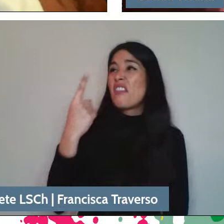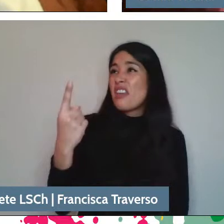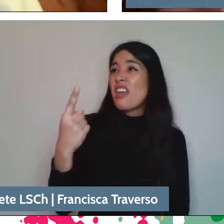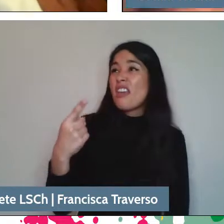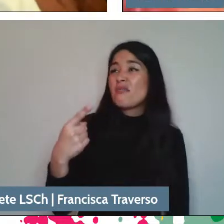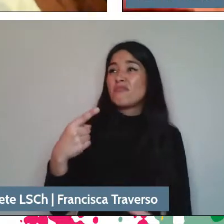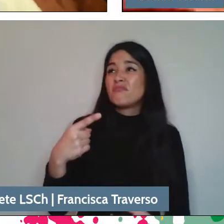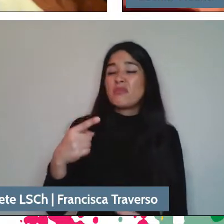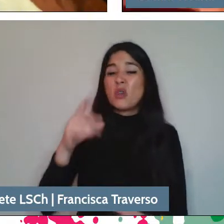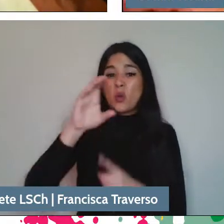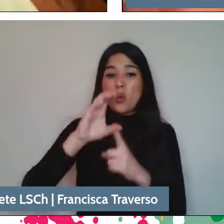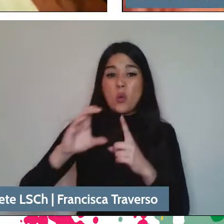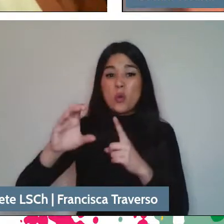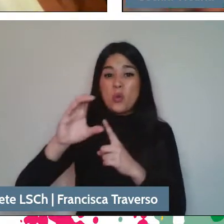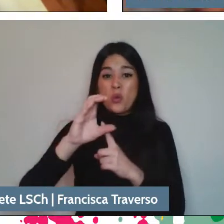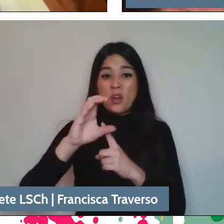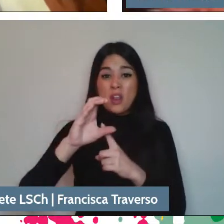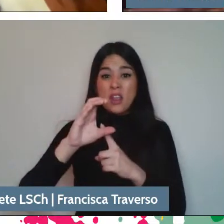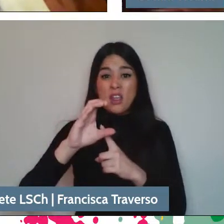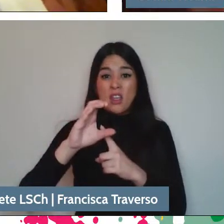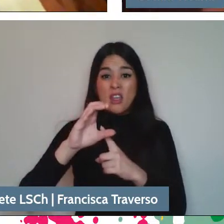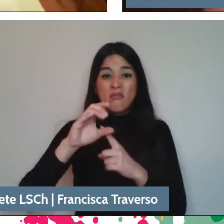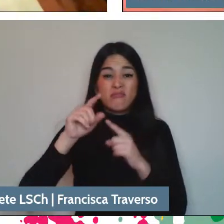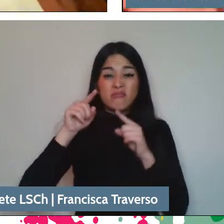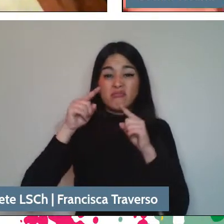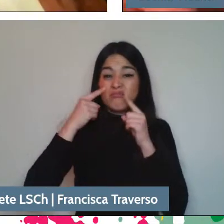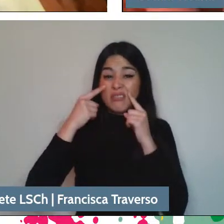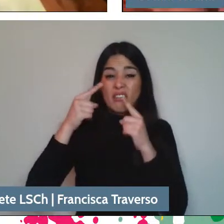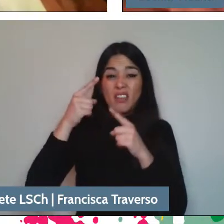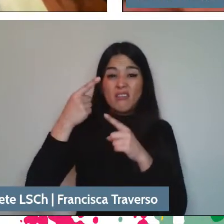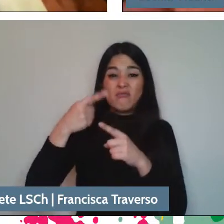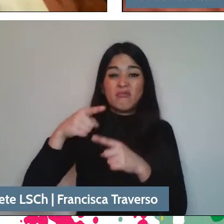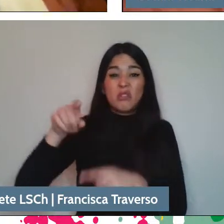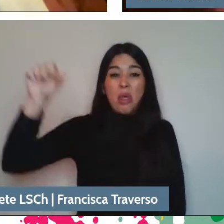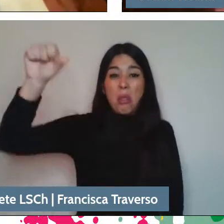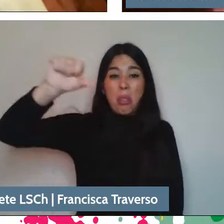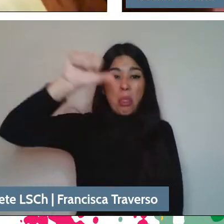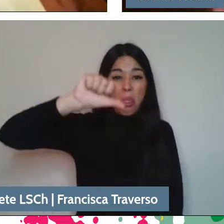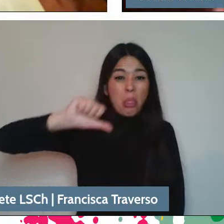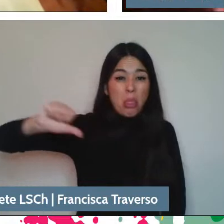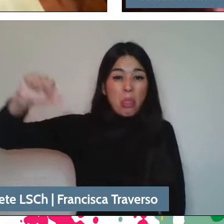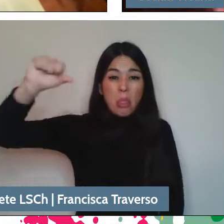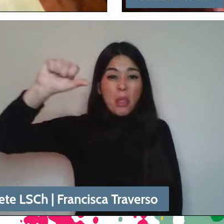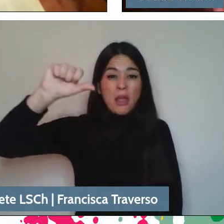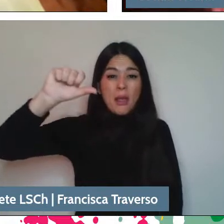y era esto, ¿entiendes? O sea, nadie está contento: todo el mundo está amargado,